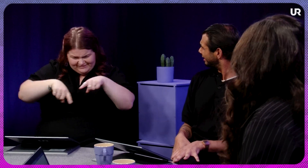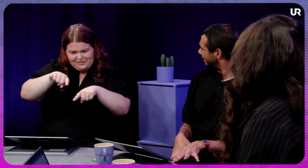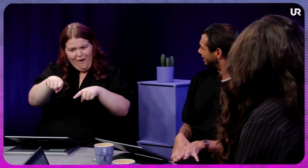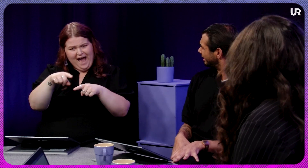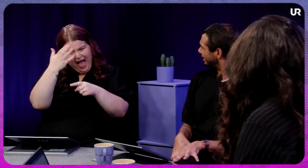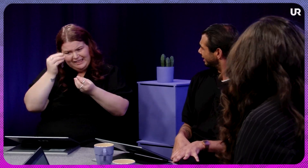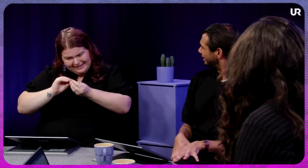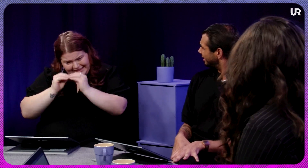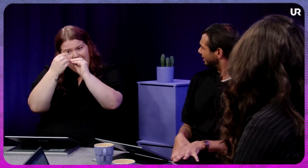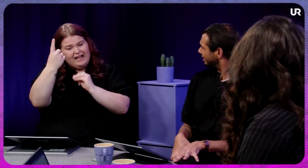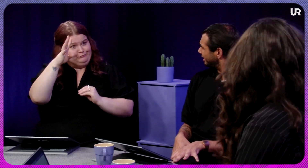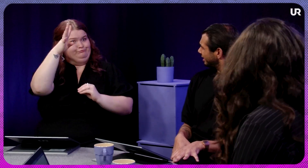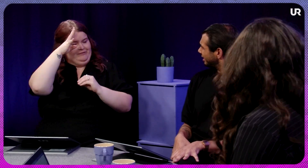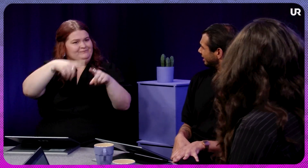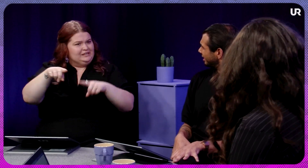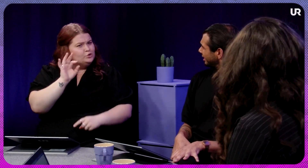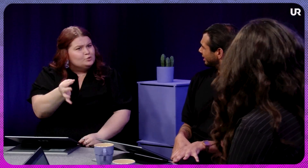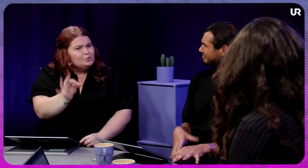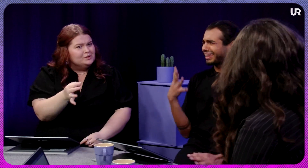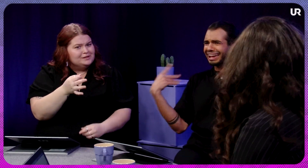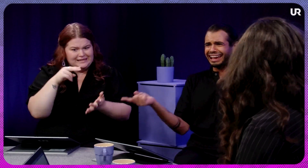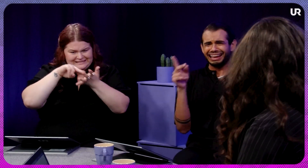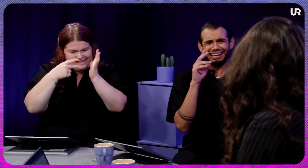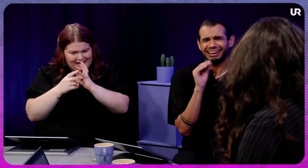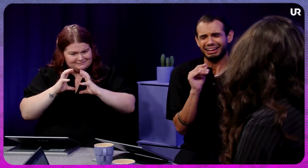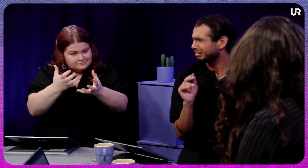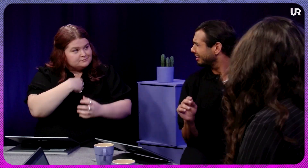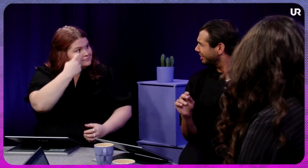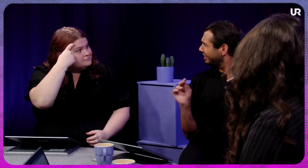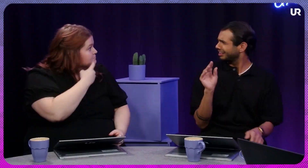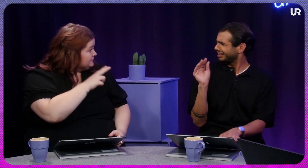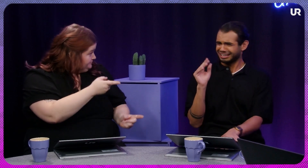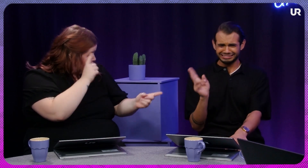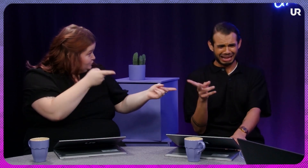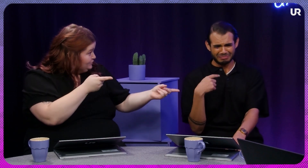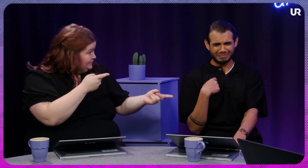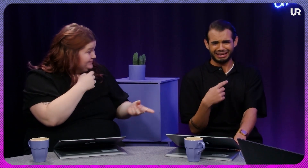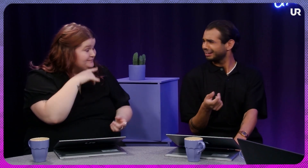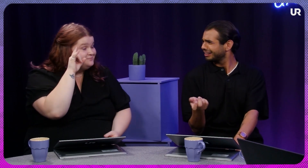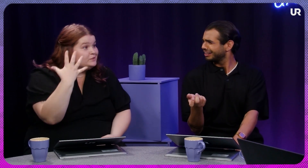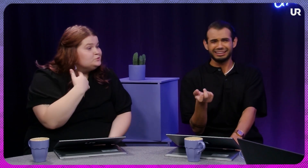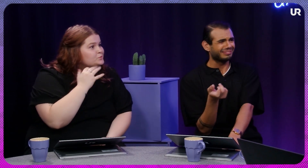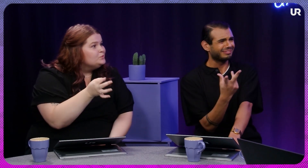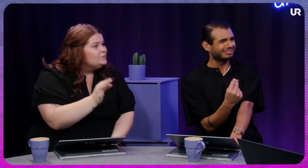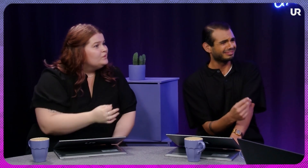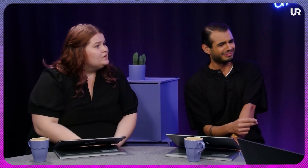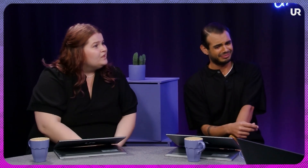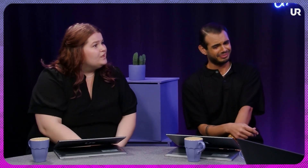Att fejka en video, hur funkar det? Hur ser teknologin ut? Amir: Ja, hur? Josephine: Jag fattar inte hur!